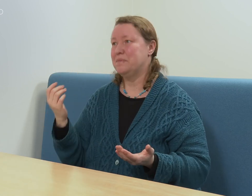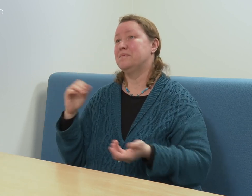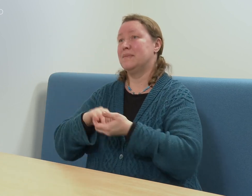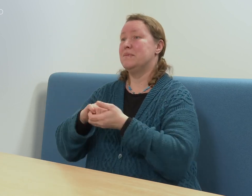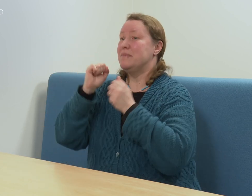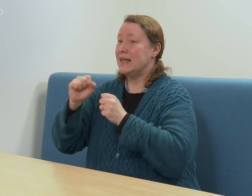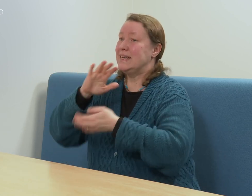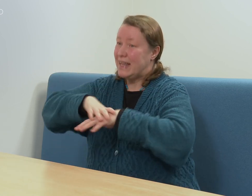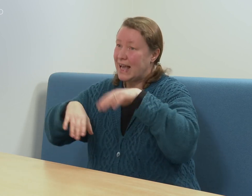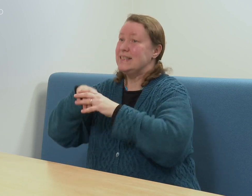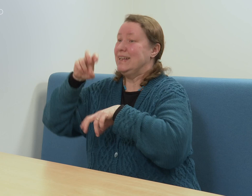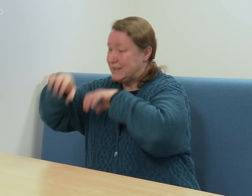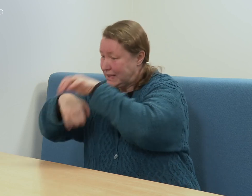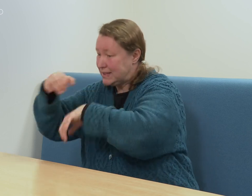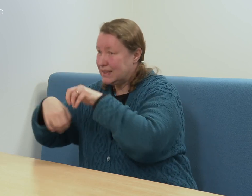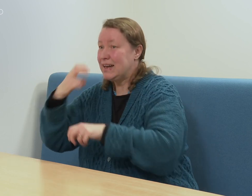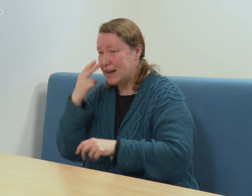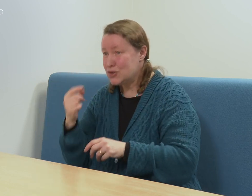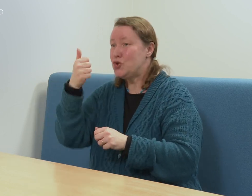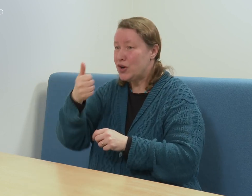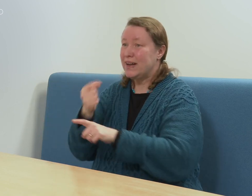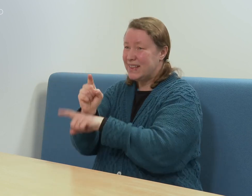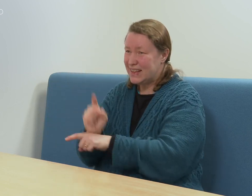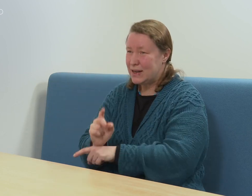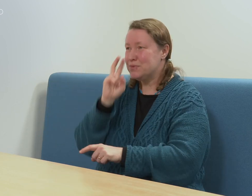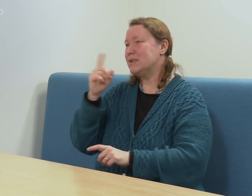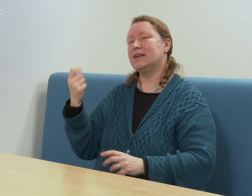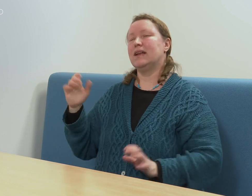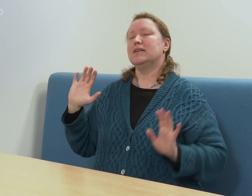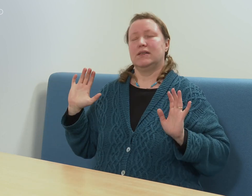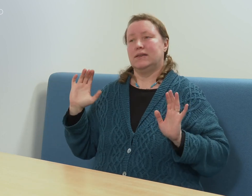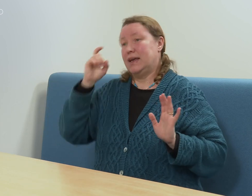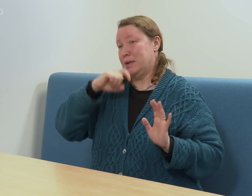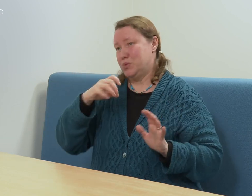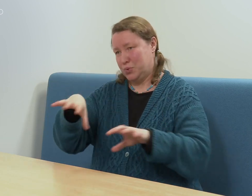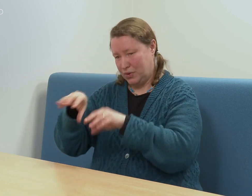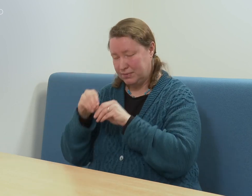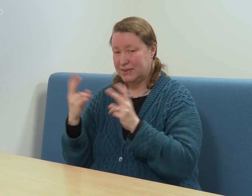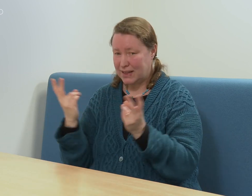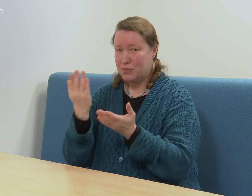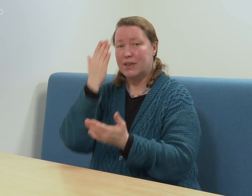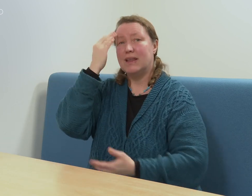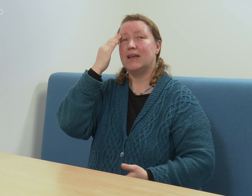Nämä tilastot pitäisi kaivaa itse esille, emmekä halunneet lähteä siihen.